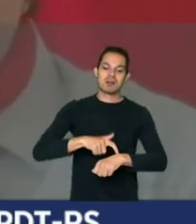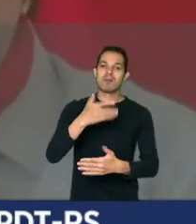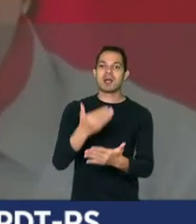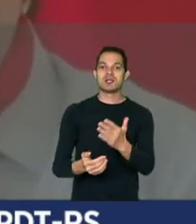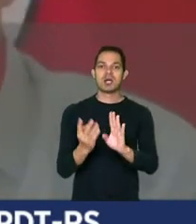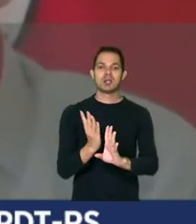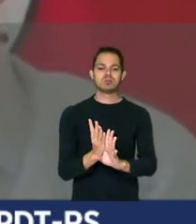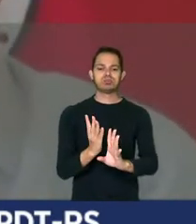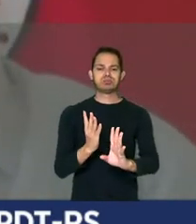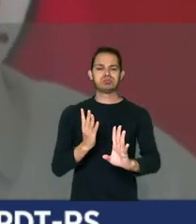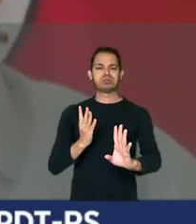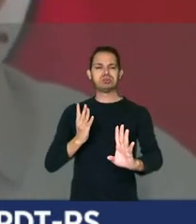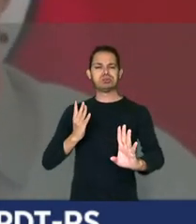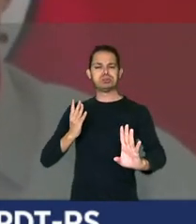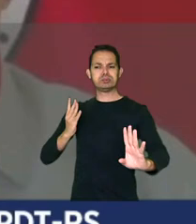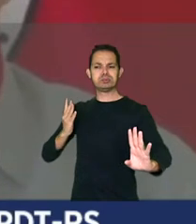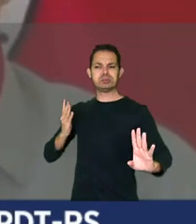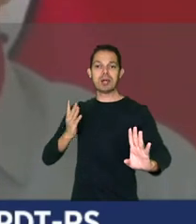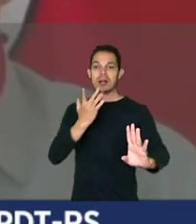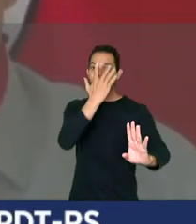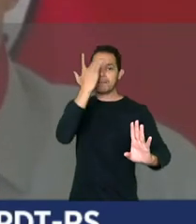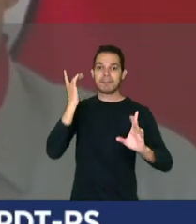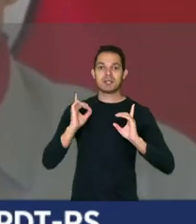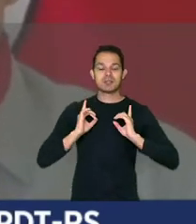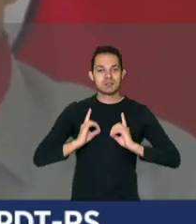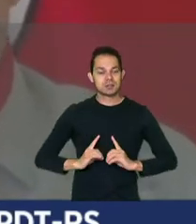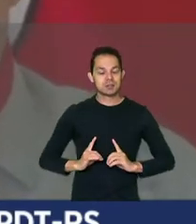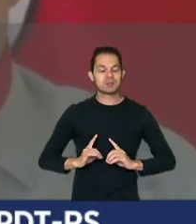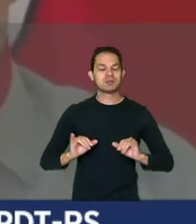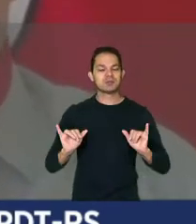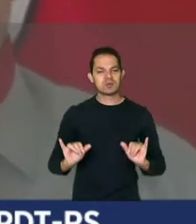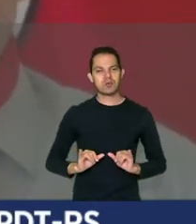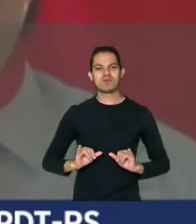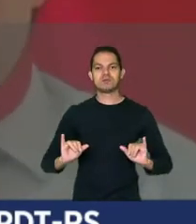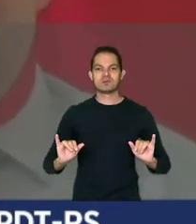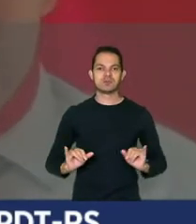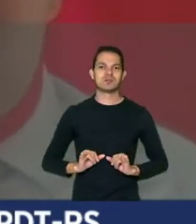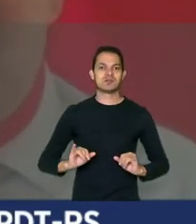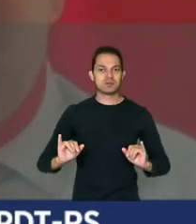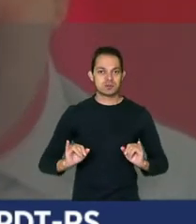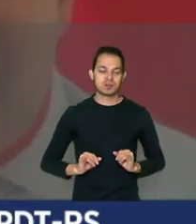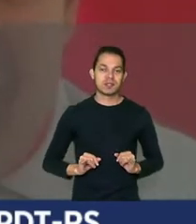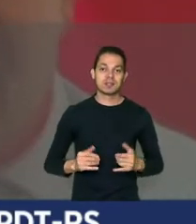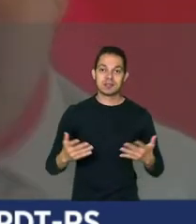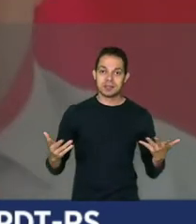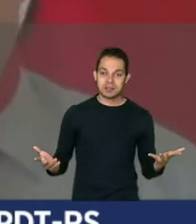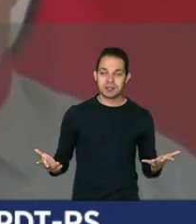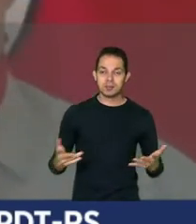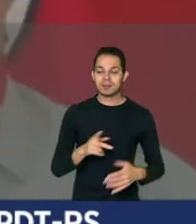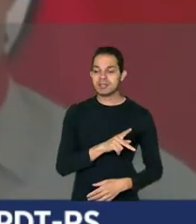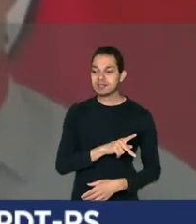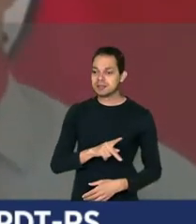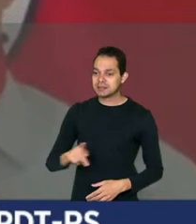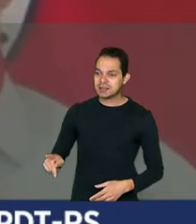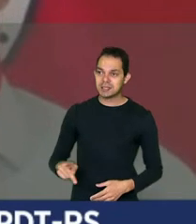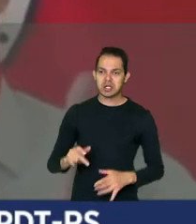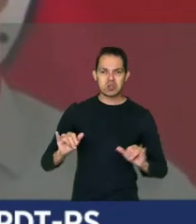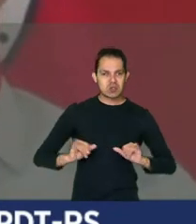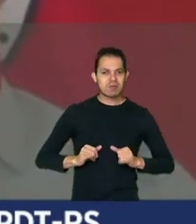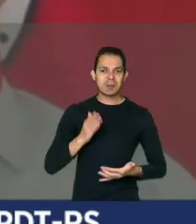ESTADO PERDE TEMPO, A FILA É IMENSA E AS PESSOA COM DEFICIÊNCIA SOFREM E SOFREM MUITO. ENTÃO EU QUERO, PRESIDENTE, TERMINAR COM ESSE SOFRIMENTO. SE O LAUDO DA